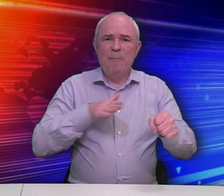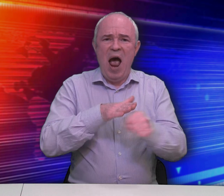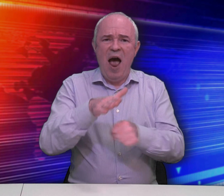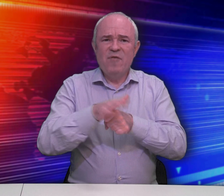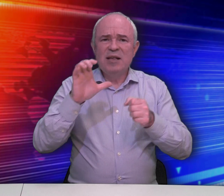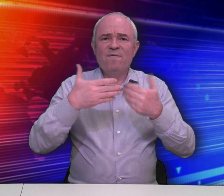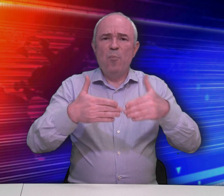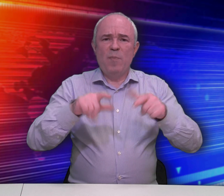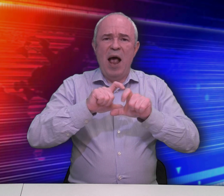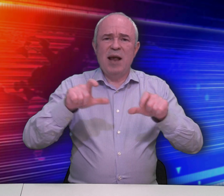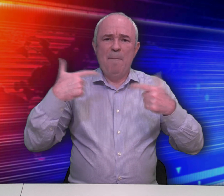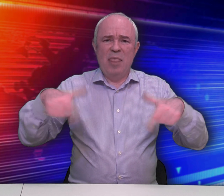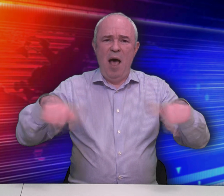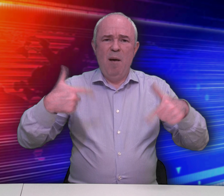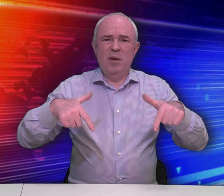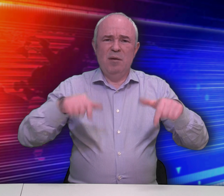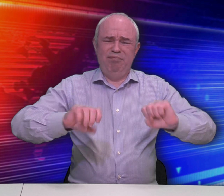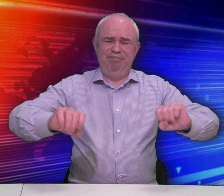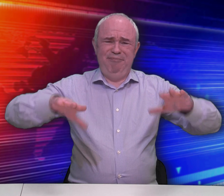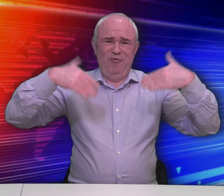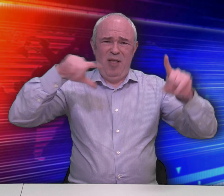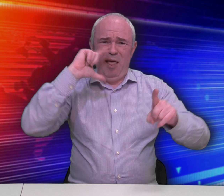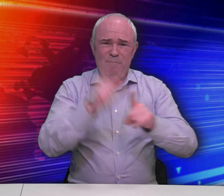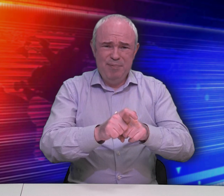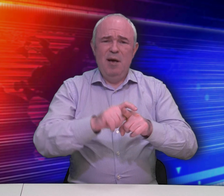справился с выпускными экзаменами